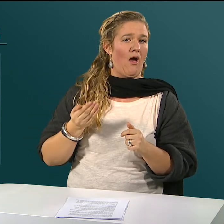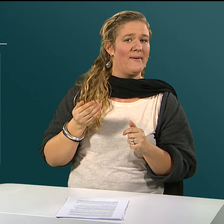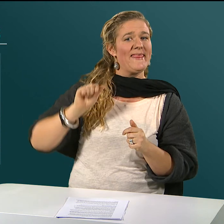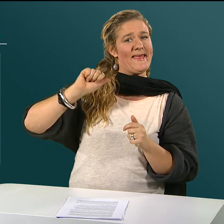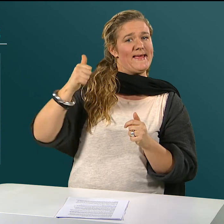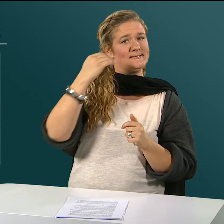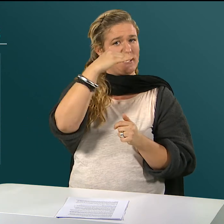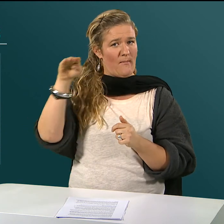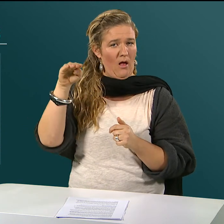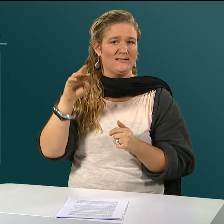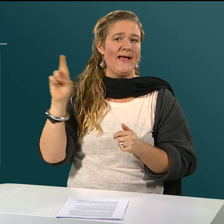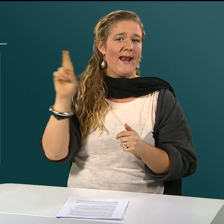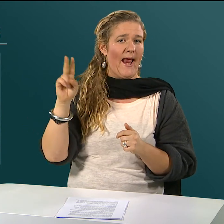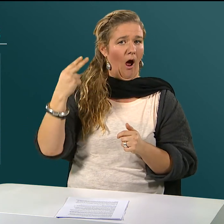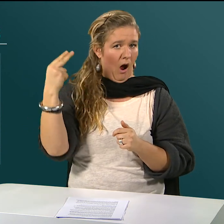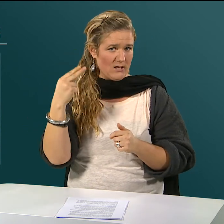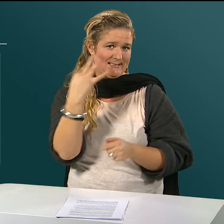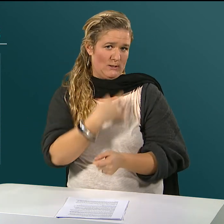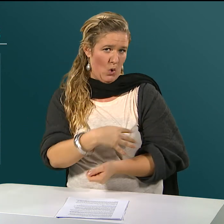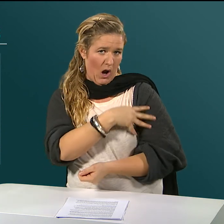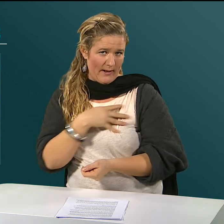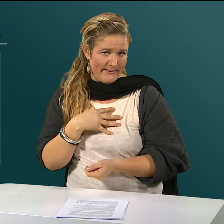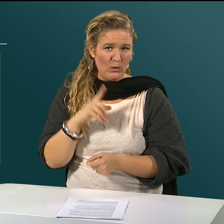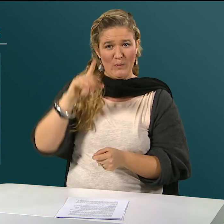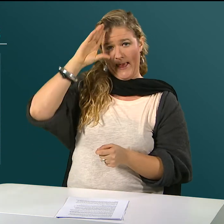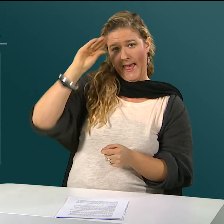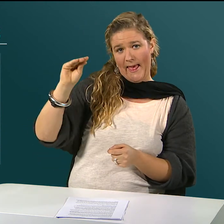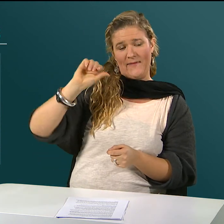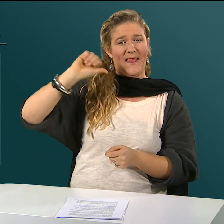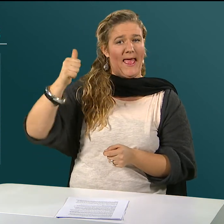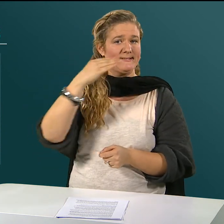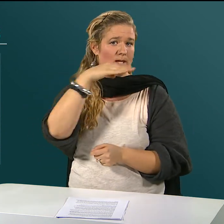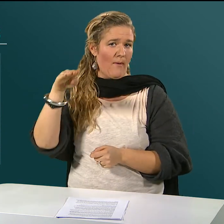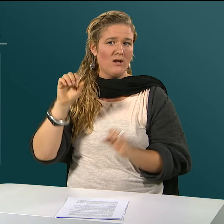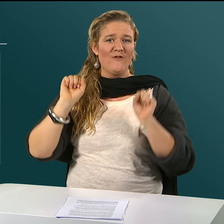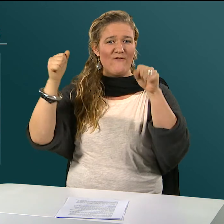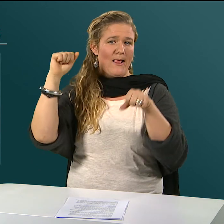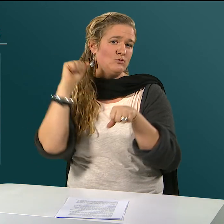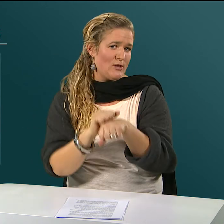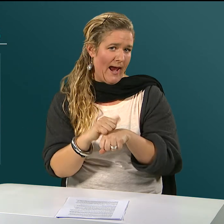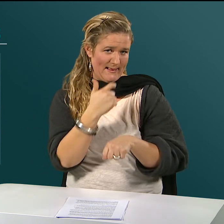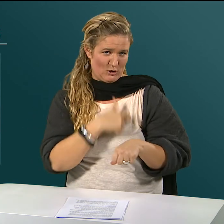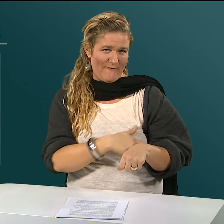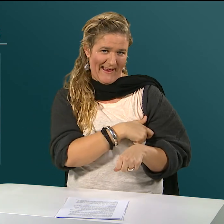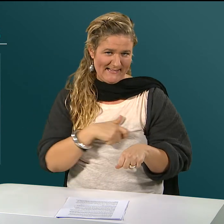Die Resultate: Damen 1. Platz Rea Hraski (Kroatien), Herren, 1. Platz Philipp Steiner (Schweiz).